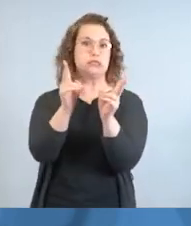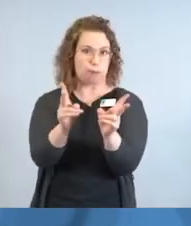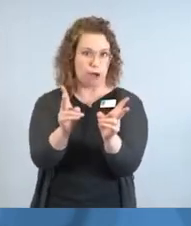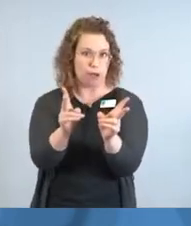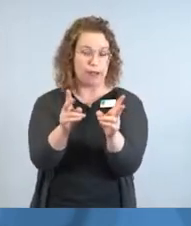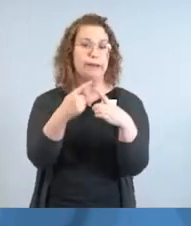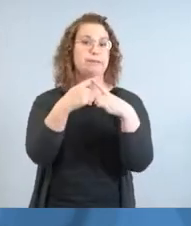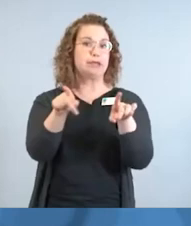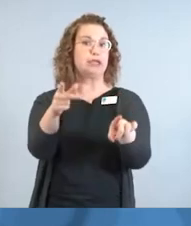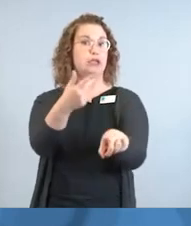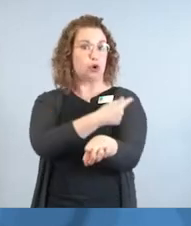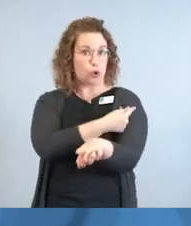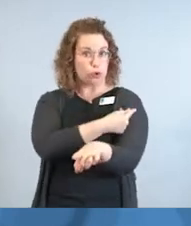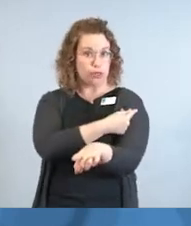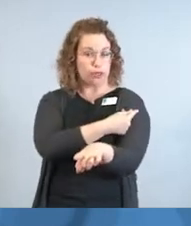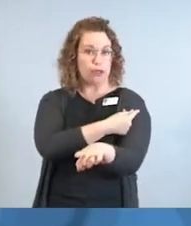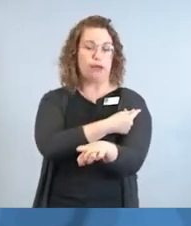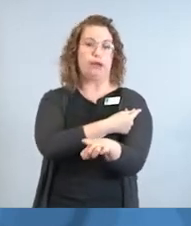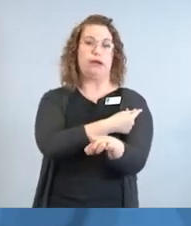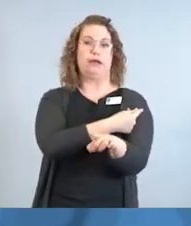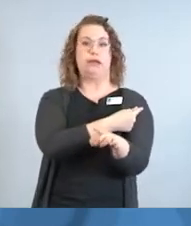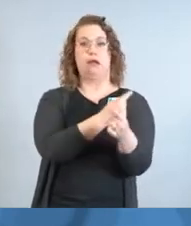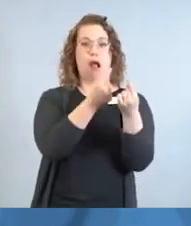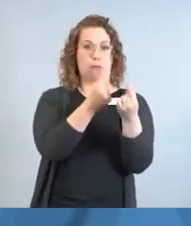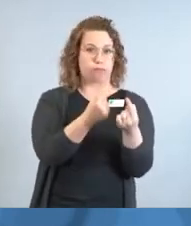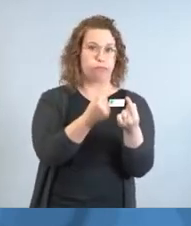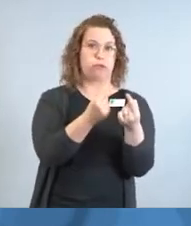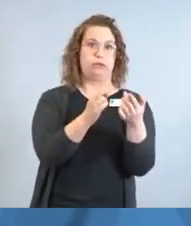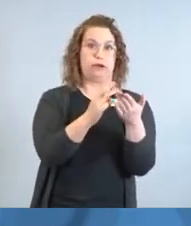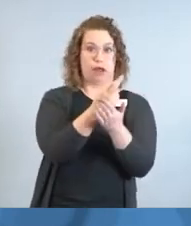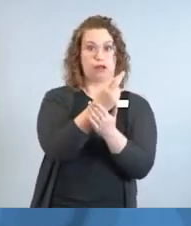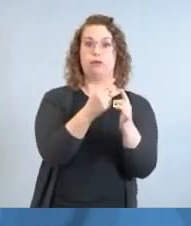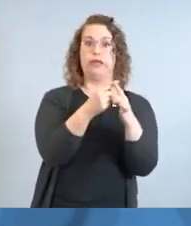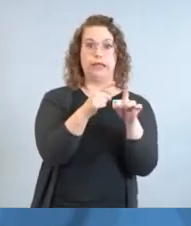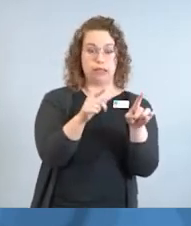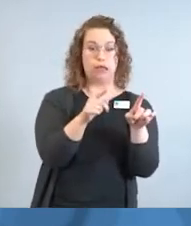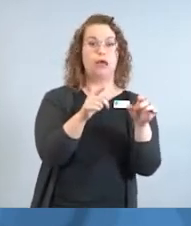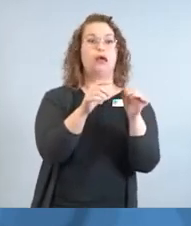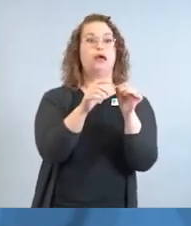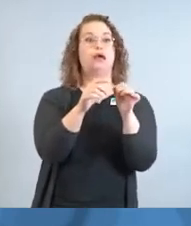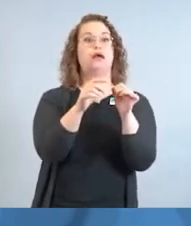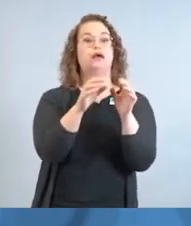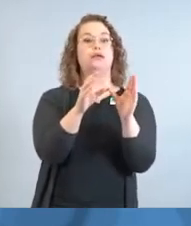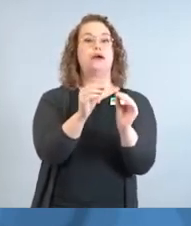Itse asiassa RNA-rokotteet aiheuttavat kahdeksalle kymmenestä rokotetusta.